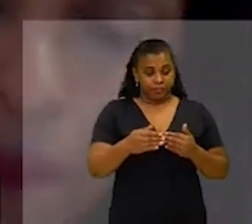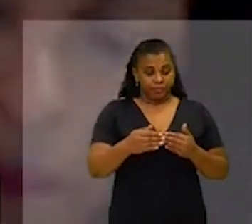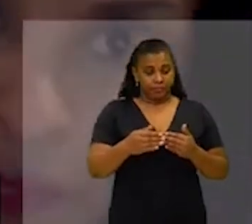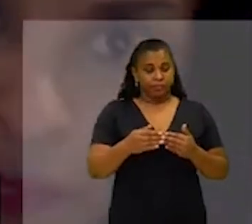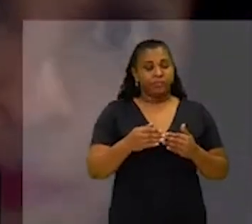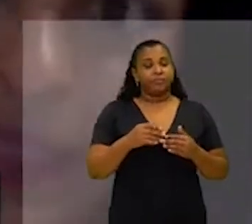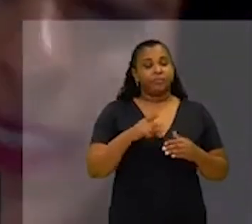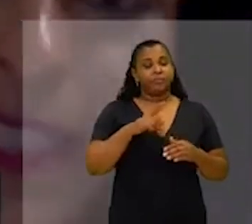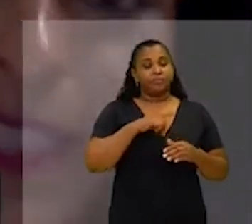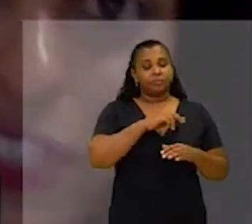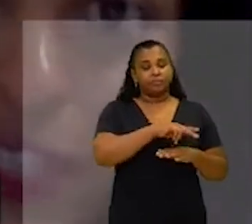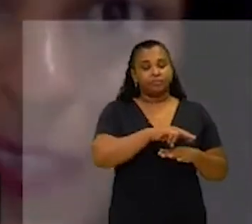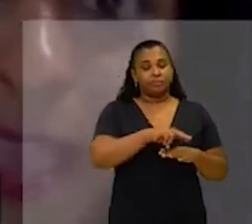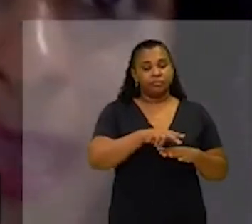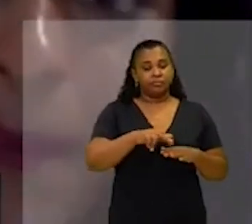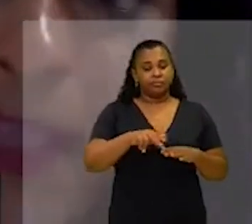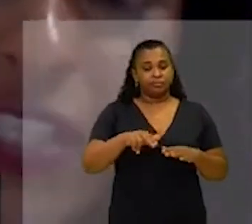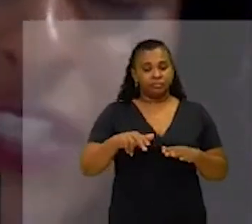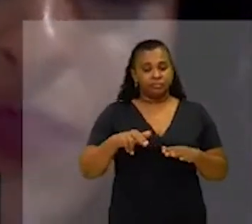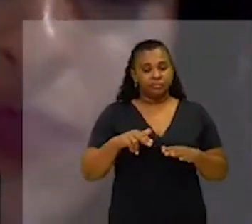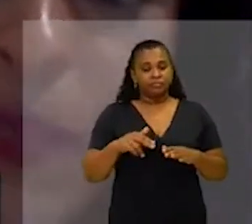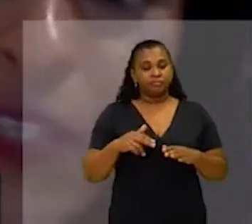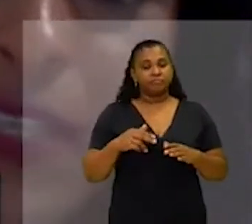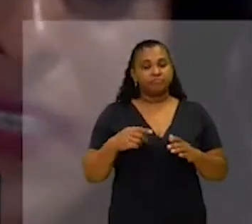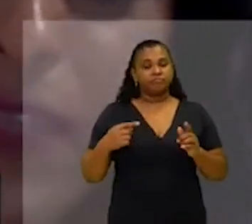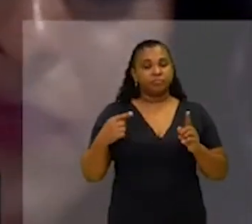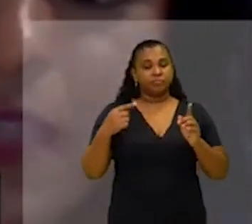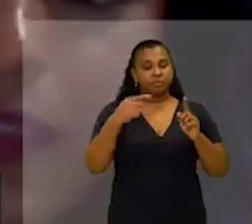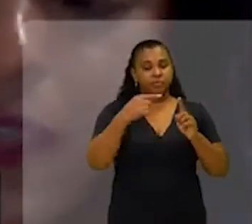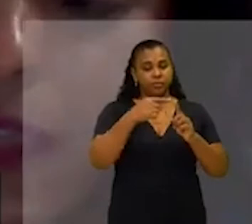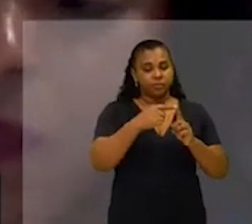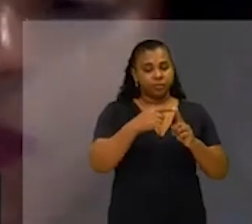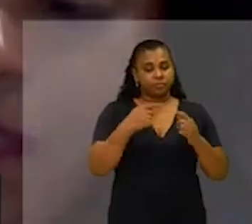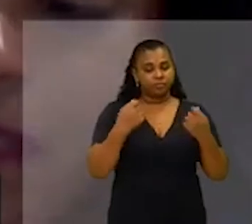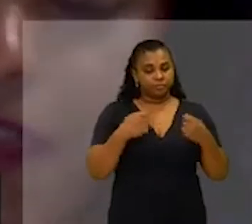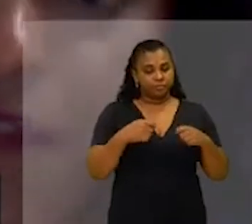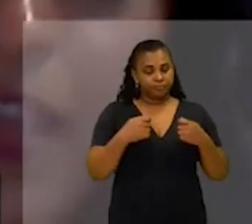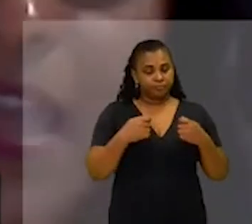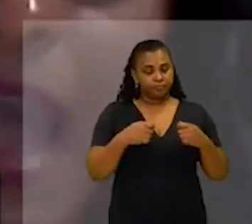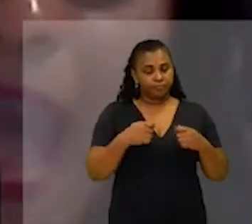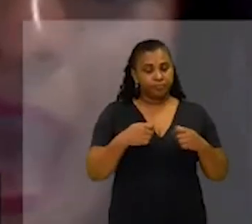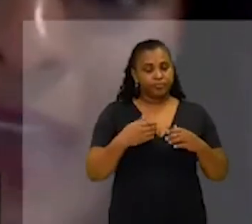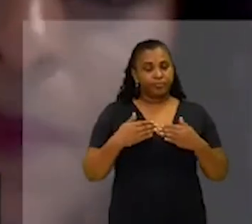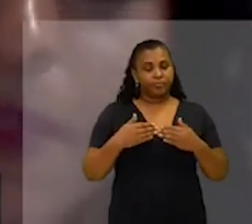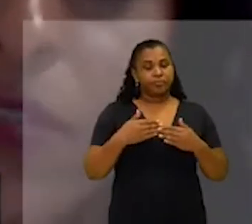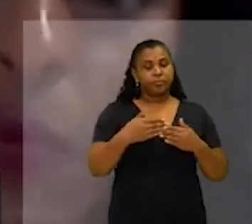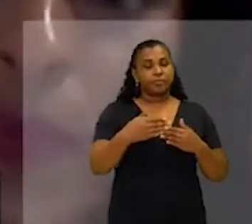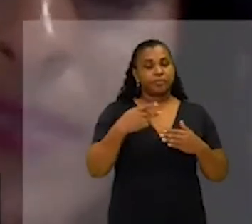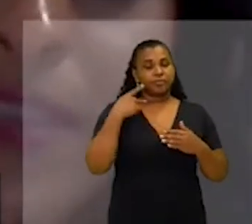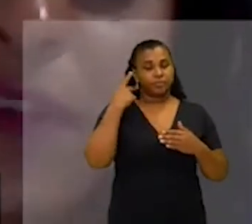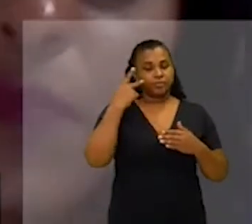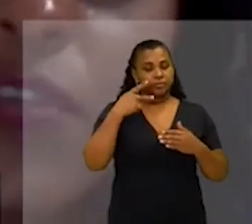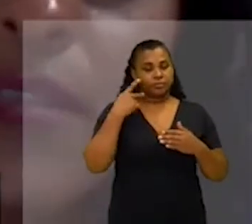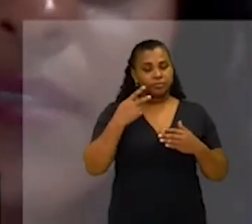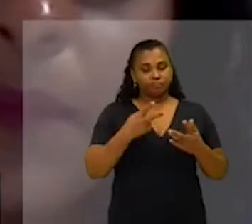seguir se pretende né a partir de uma política que não se e não se observa as pessoas que vão